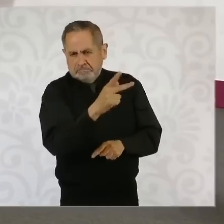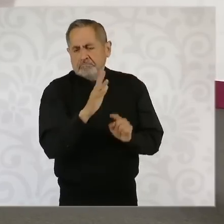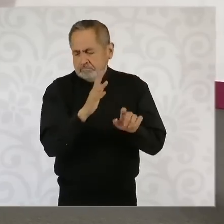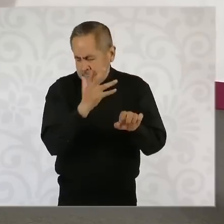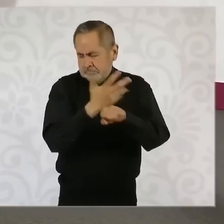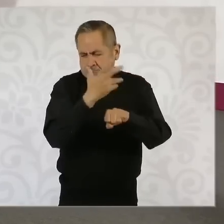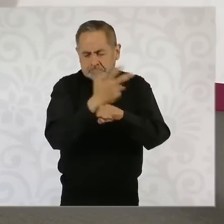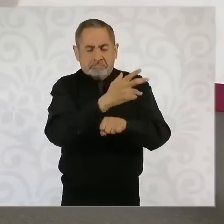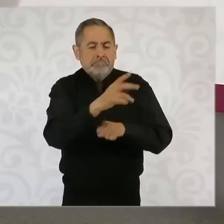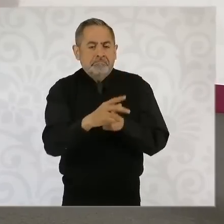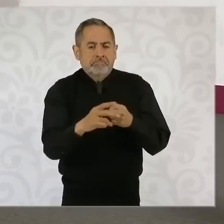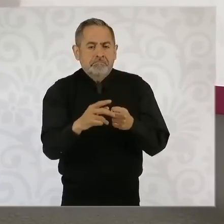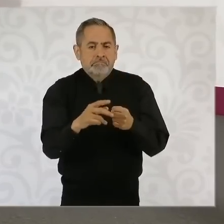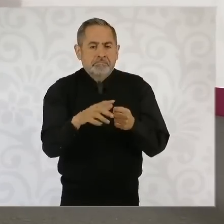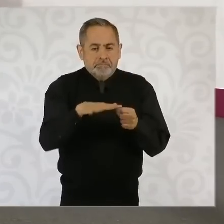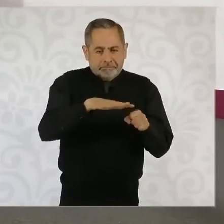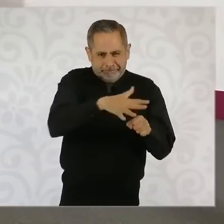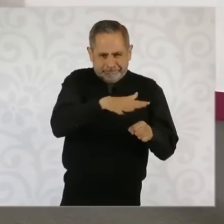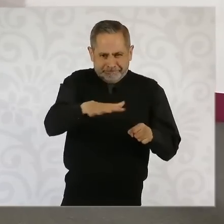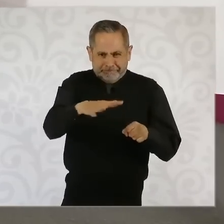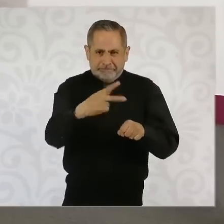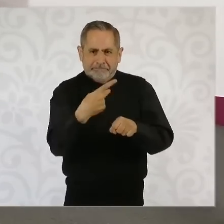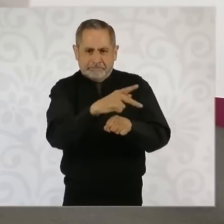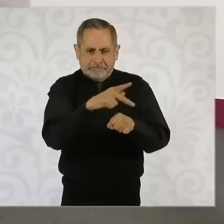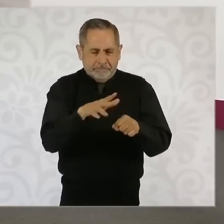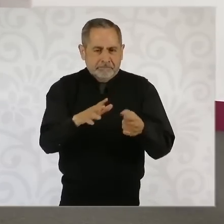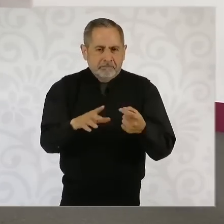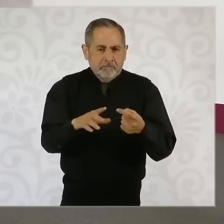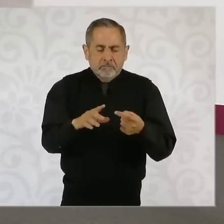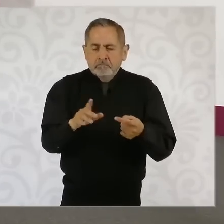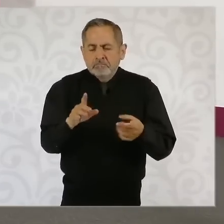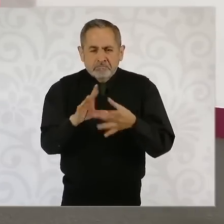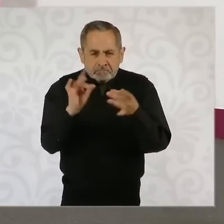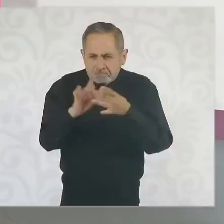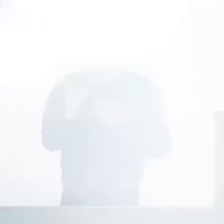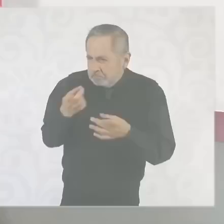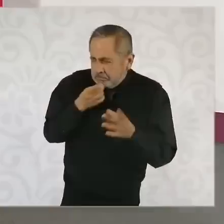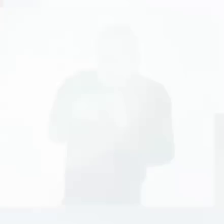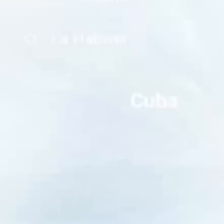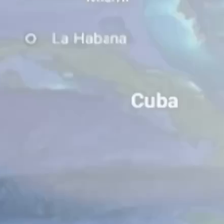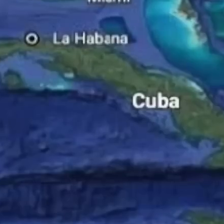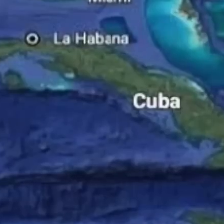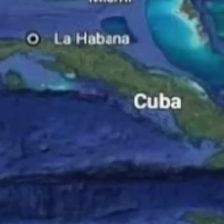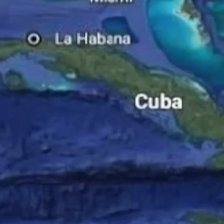ejecutiva que solo tiene efecto en su plataforma continental por lo que para los mexicanos como